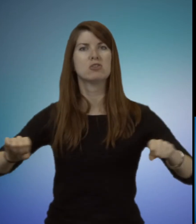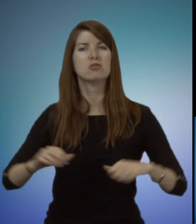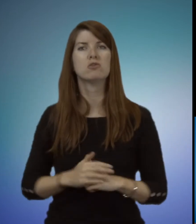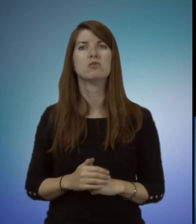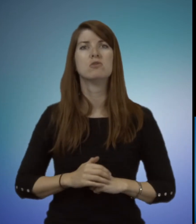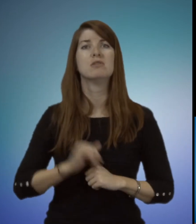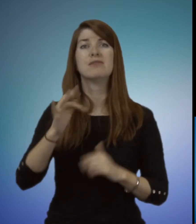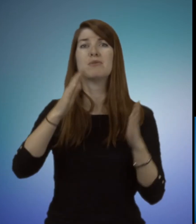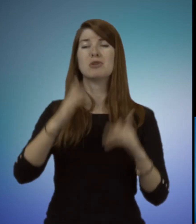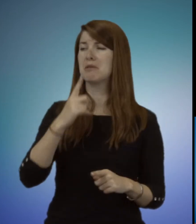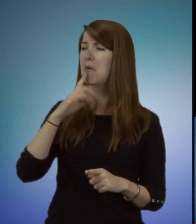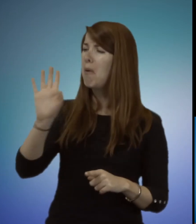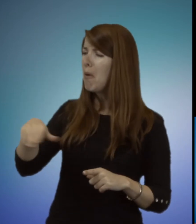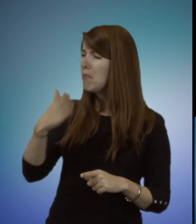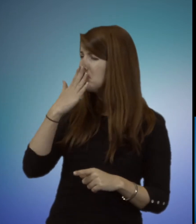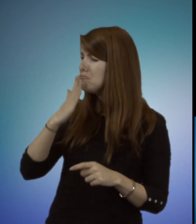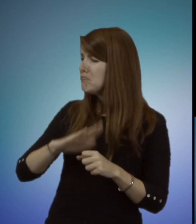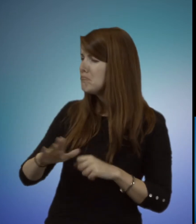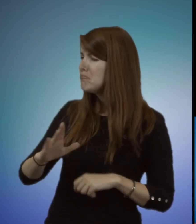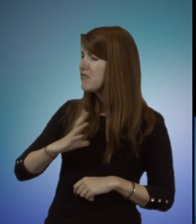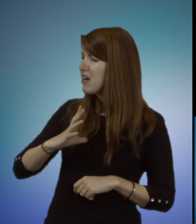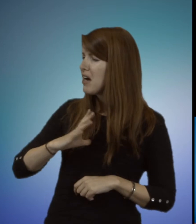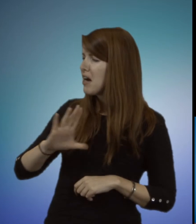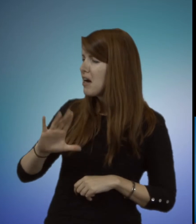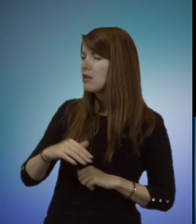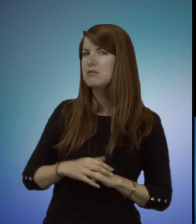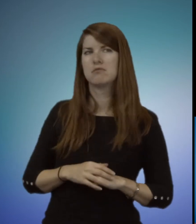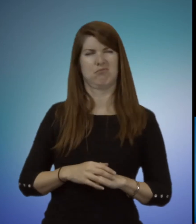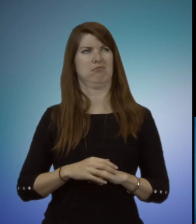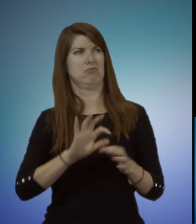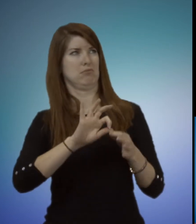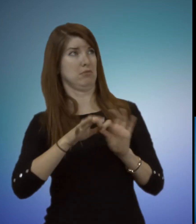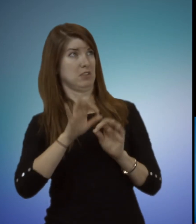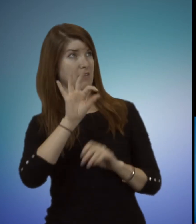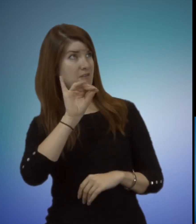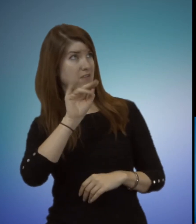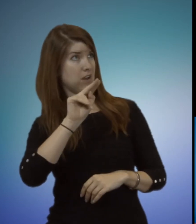Así que cuando alguien le diga, oh, pues le fue bien en el examen, tiene que identificar si ese